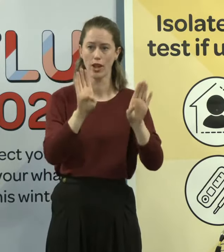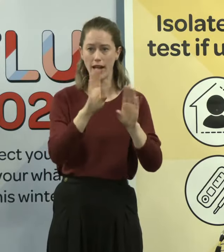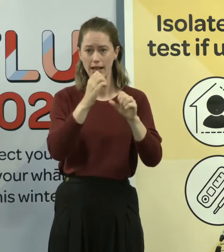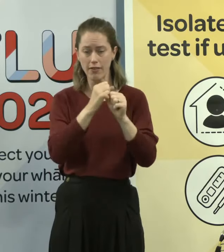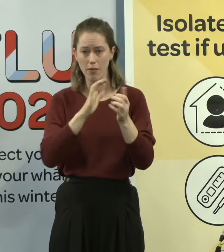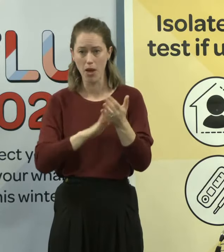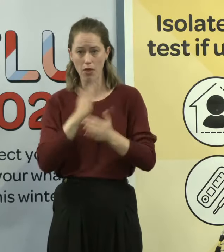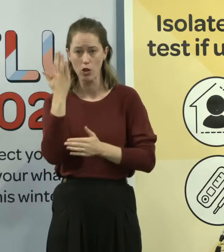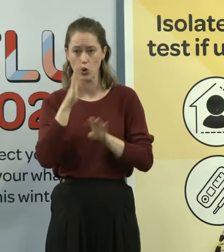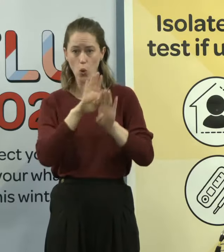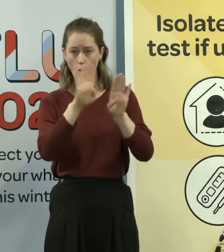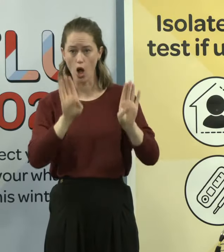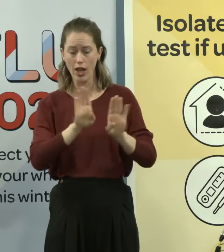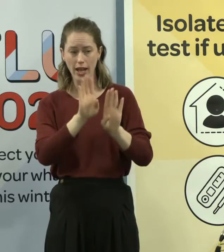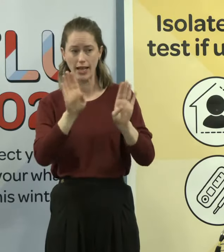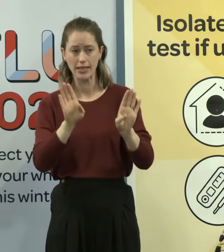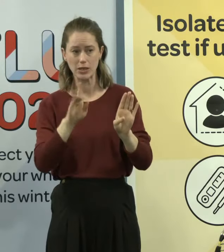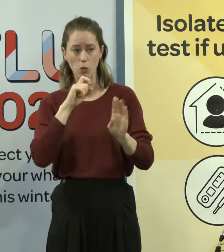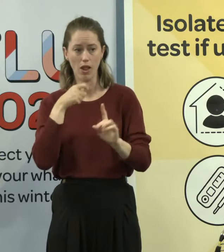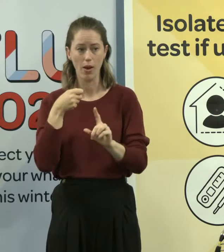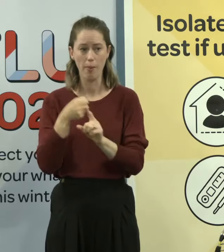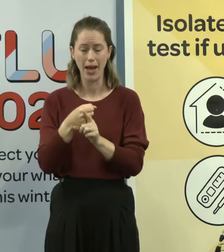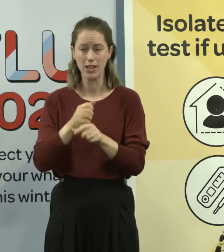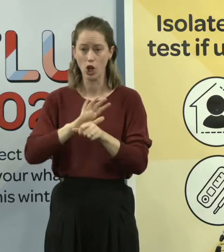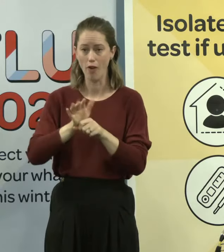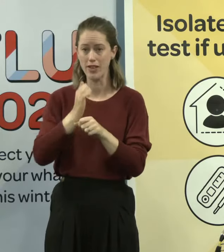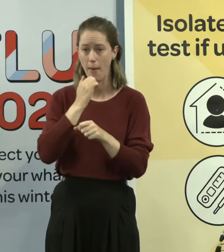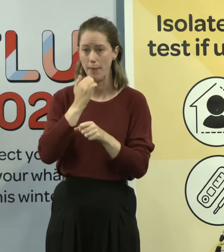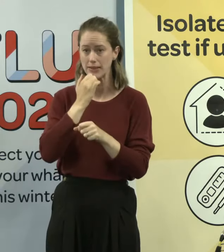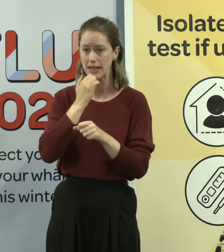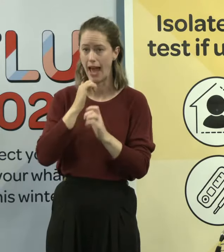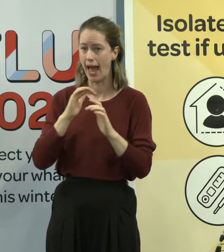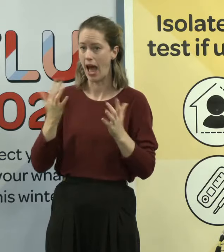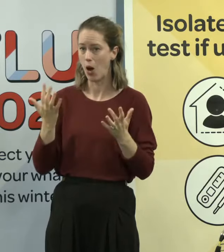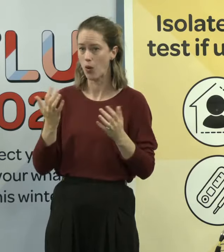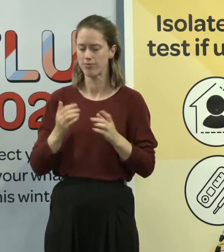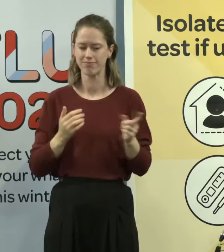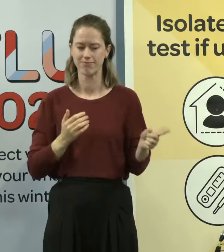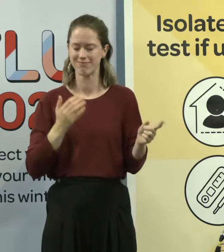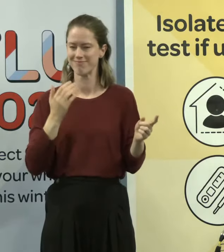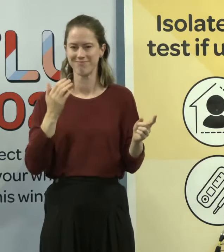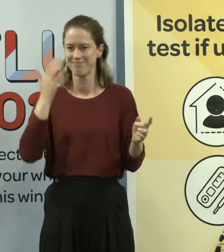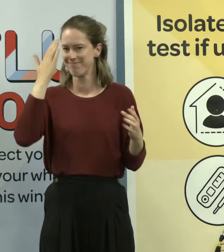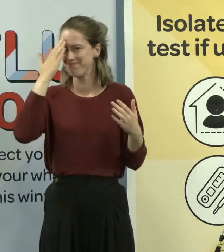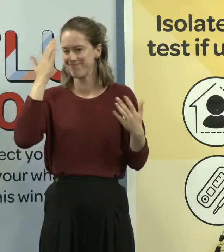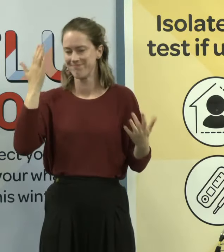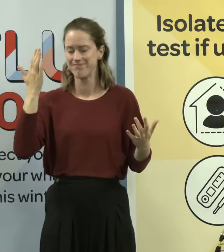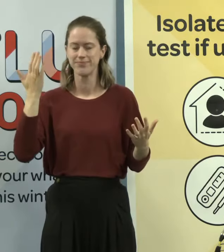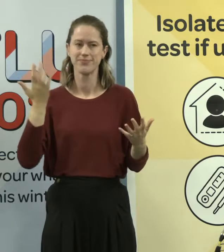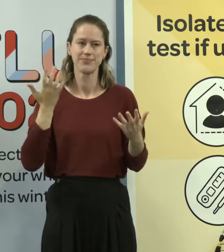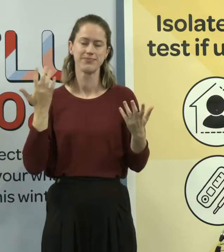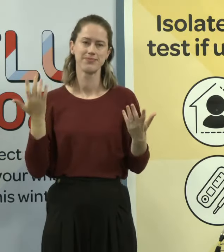take e whakaaro ahau ka waiho hei rauemi i runga i te rereketanga i waenga pea i te timatanga o tera wiki me nga wiki e rua ki muri i te